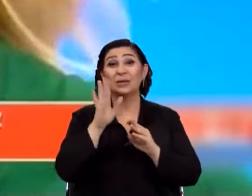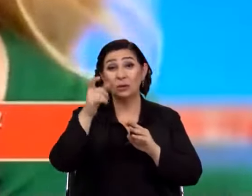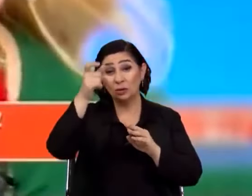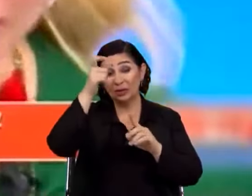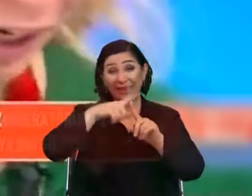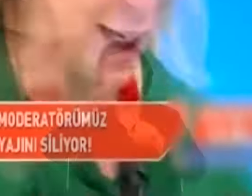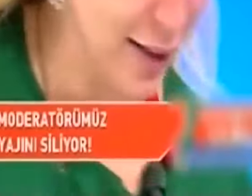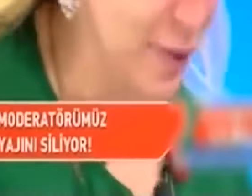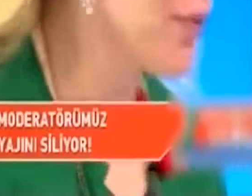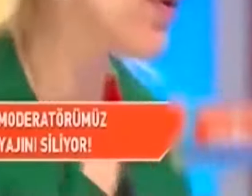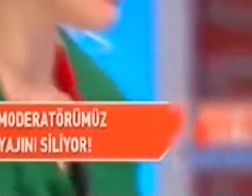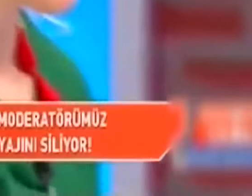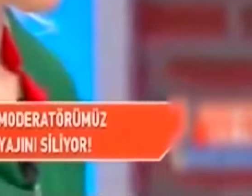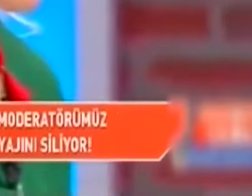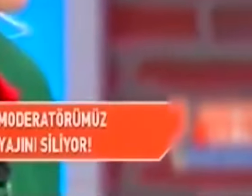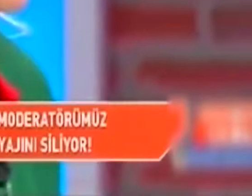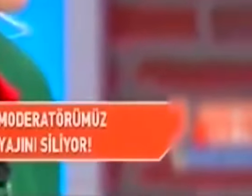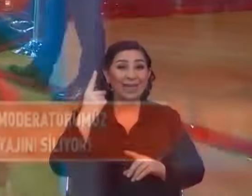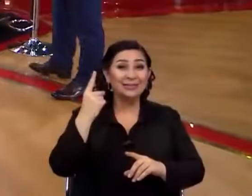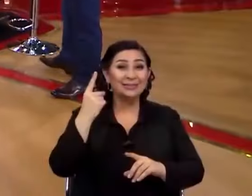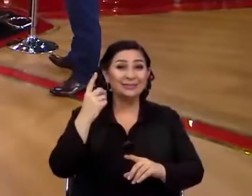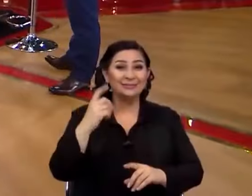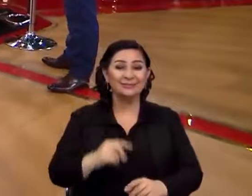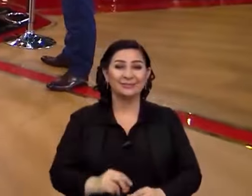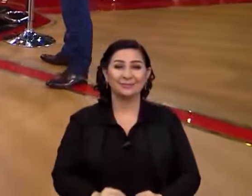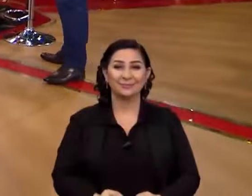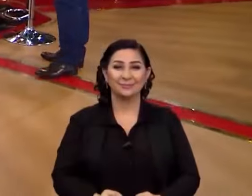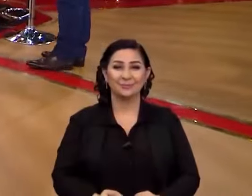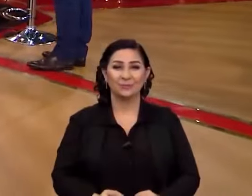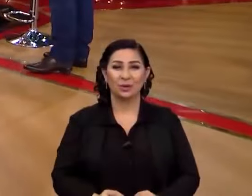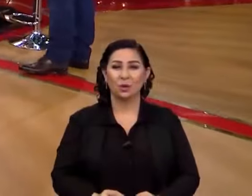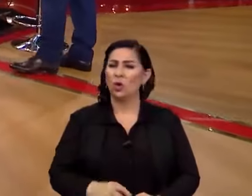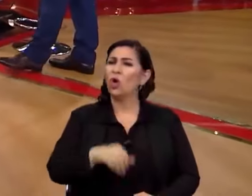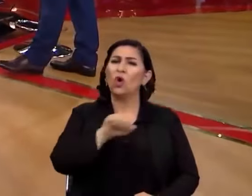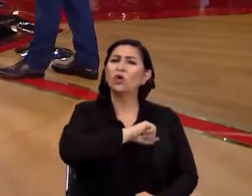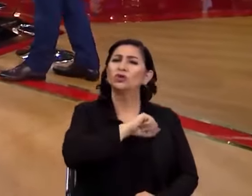tarihinde ilk kez durun durun durun durun e Korkulacak bir şey yok Sadece